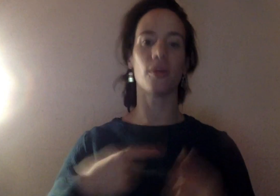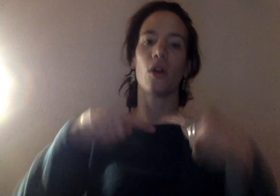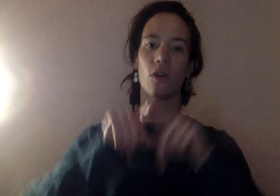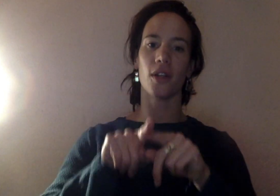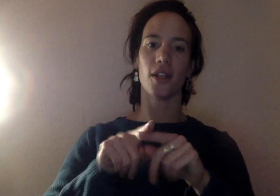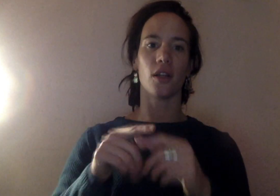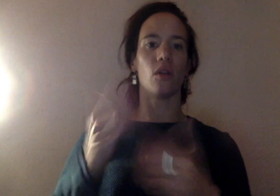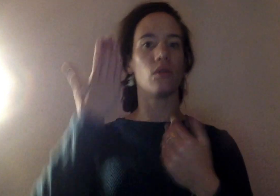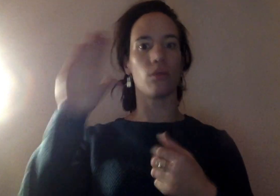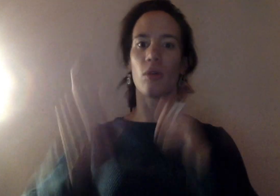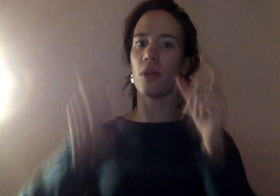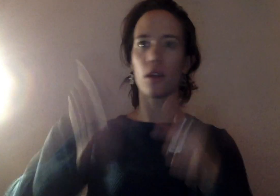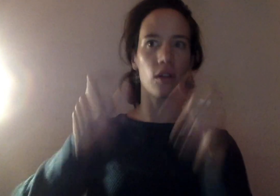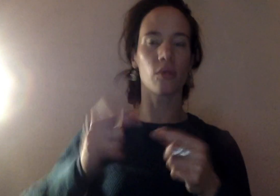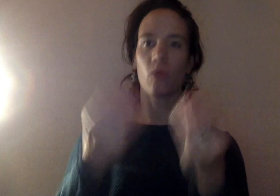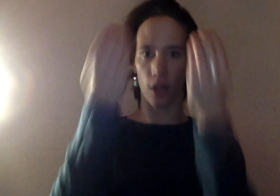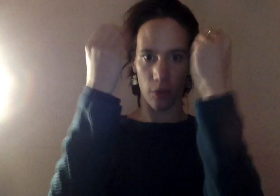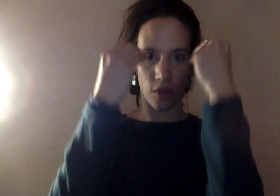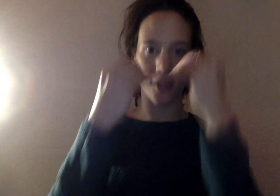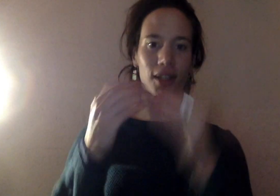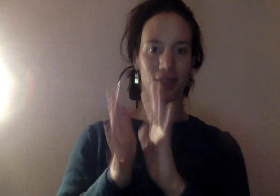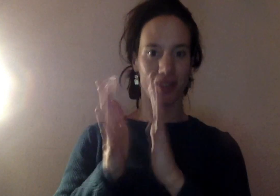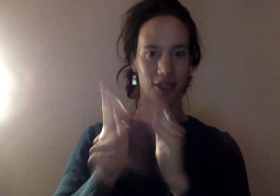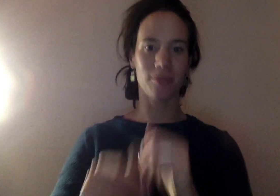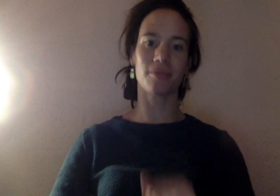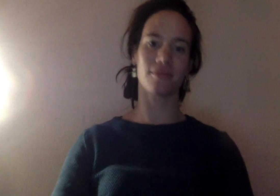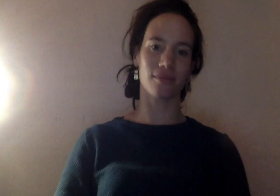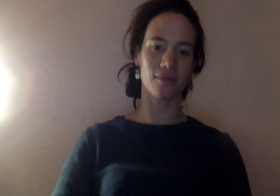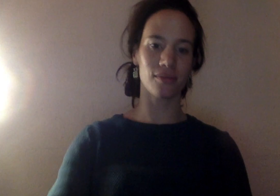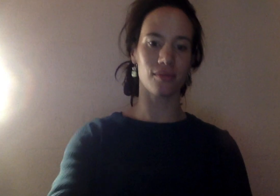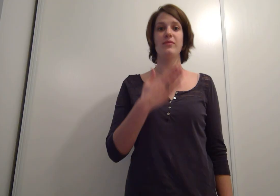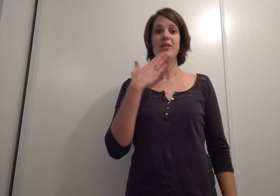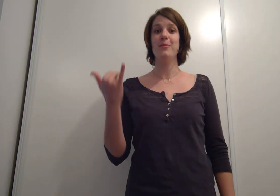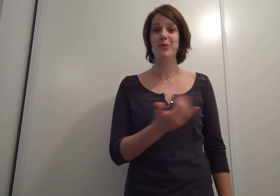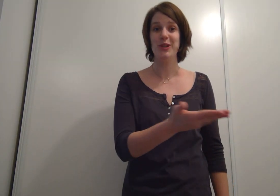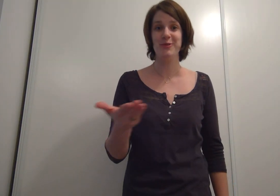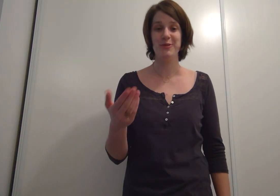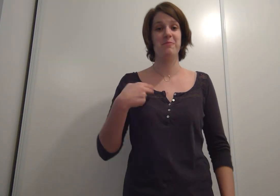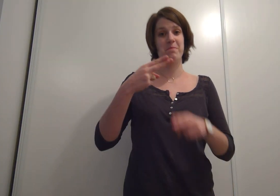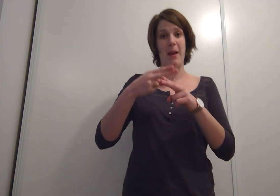ainsi que d'autres personnes avec qui j’ai pu apprendre à signer :-) Bonjour à tous!